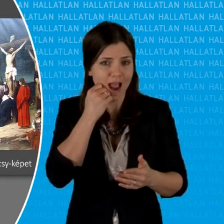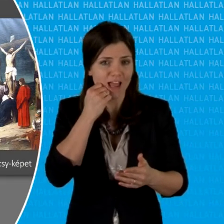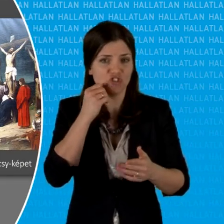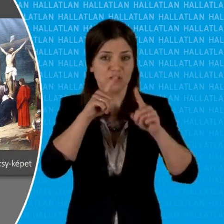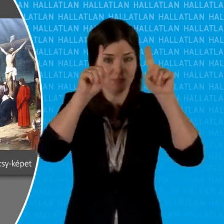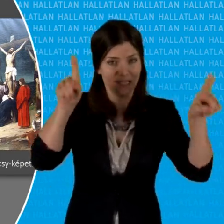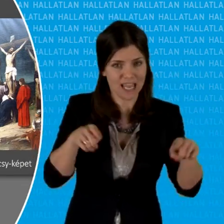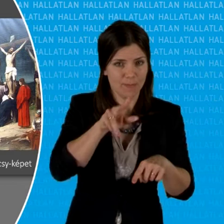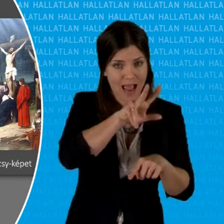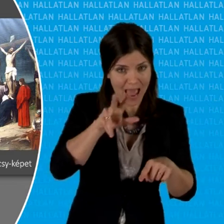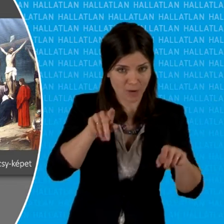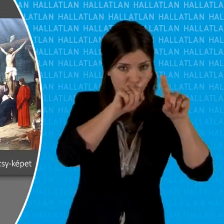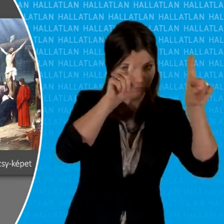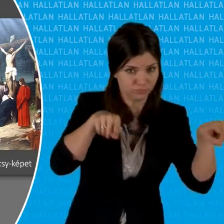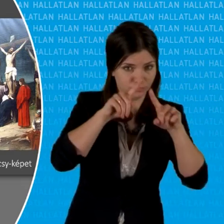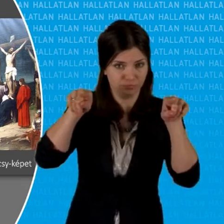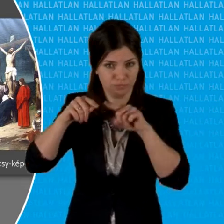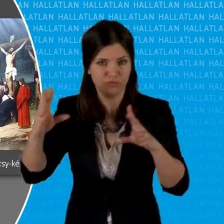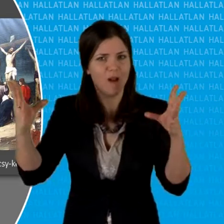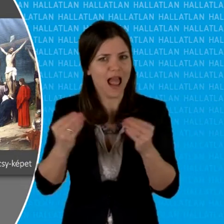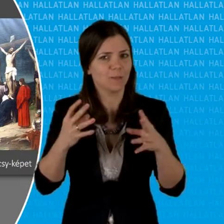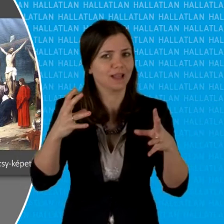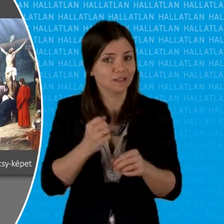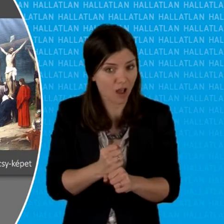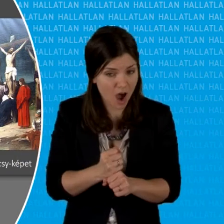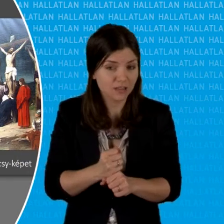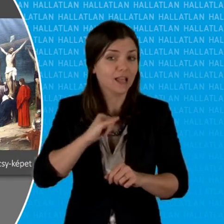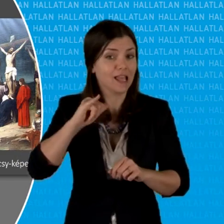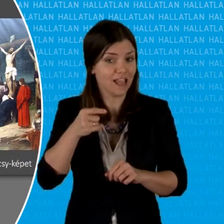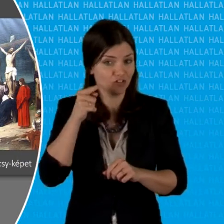hogy a Munkácsy-trilógiát egyben tartsa,